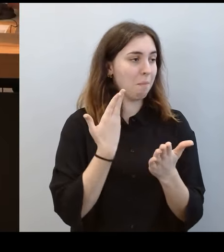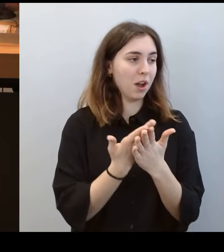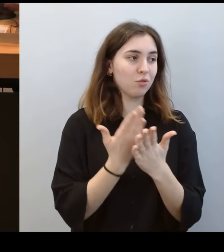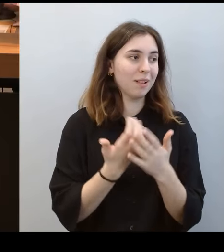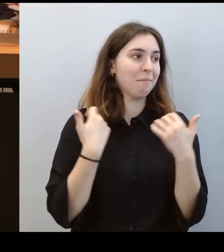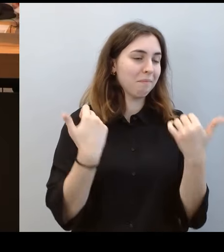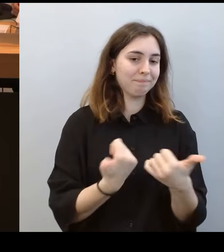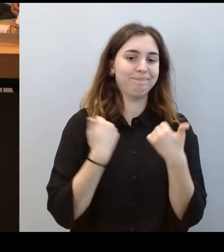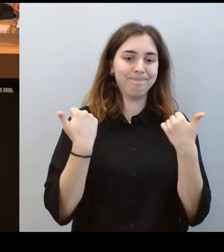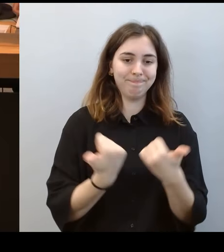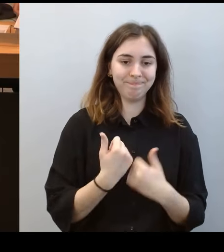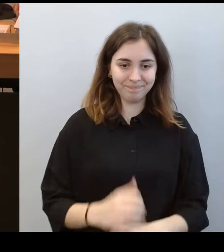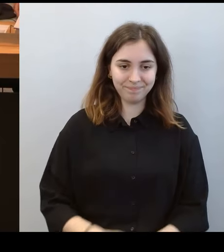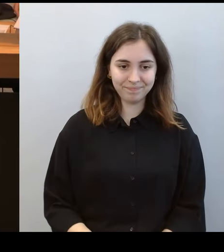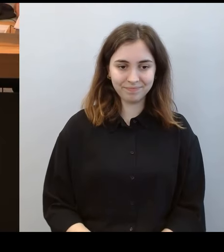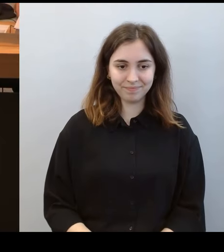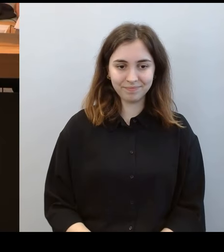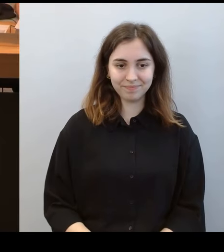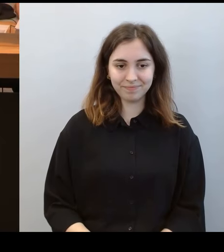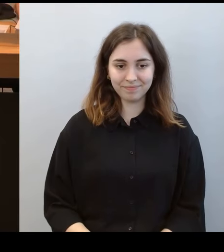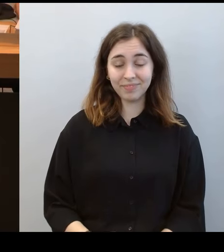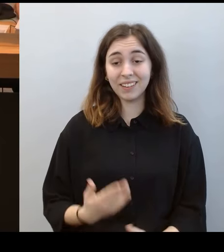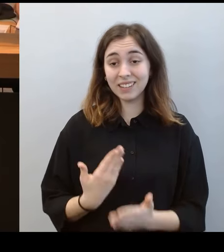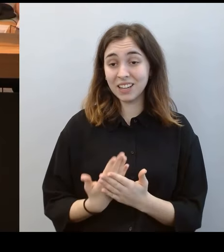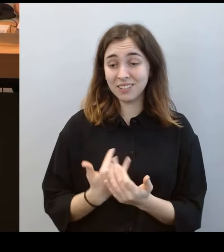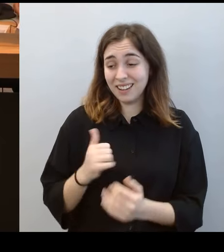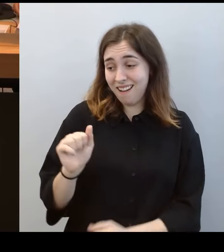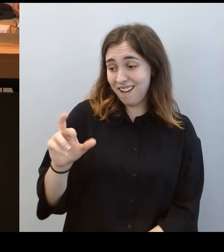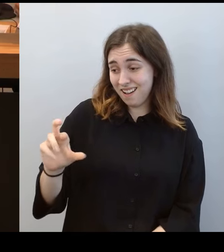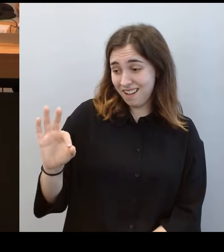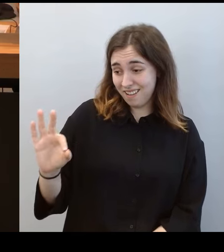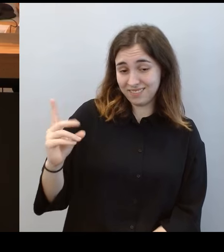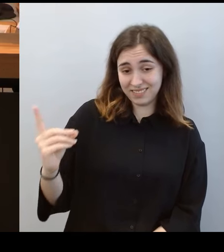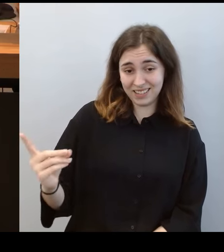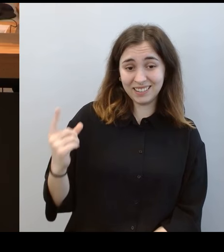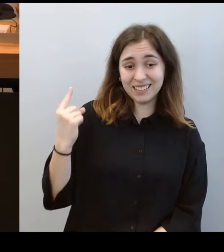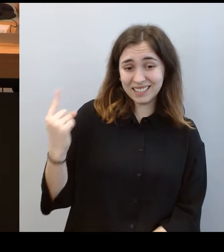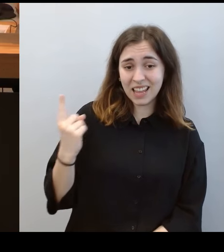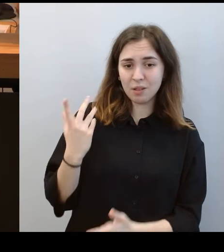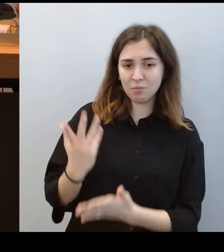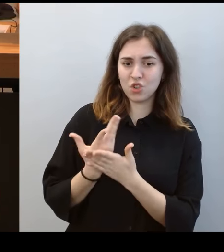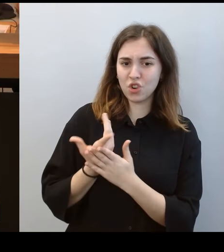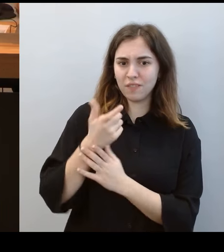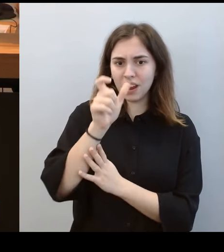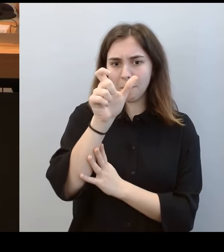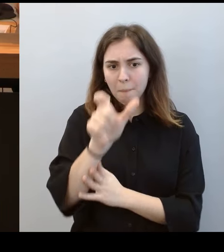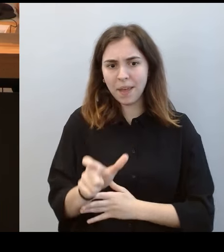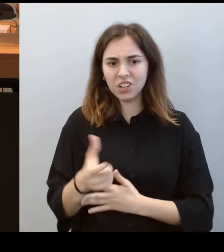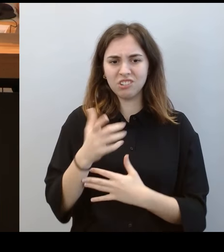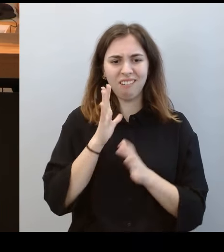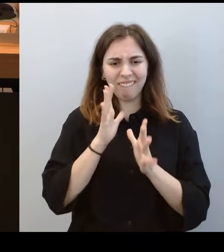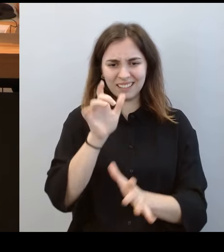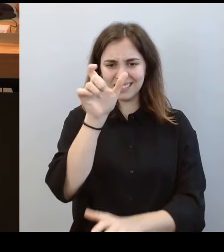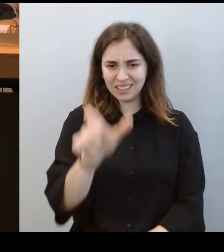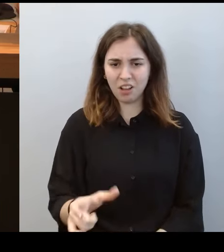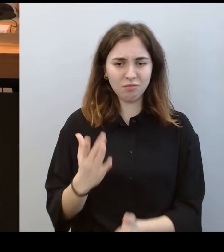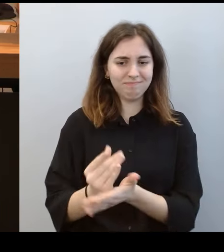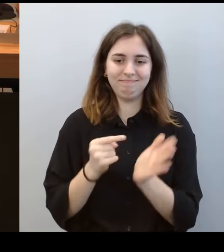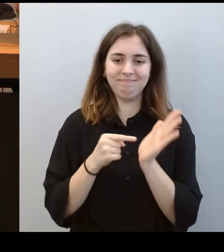verfassungsmäßige Ordnung prägt, nicht zur Geltung bringen können Wir haben. Wir haben ein Grundgesetz das gilt.